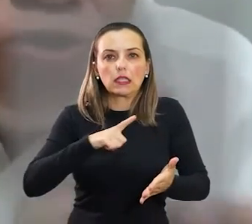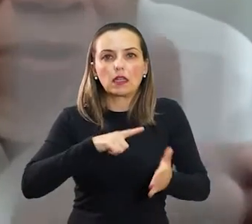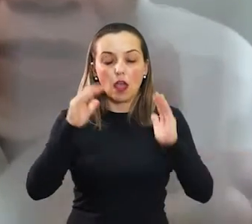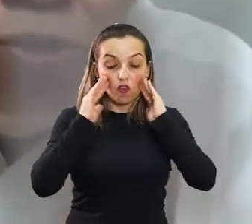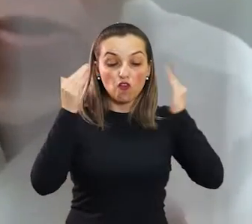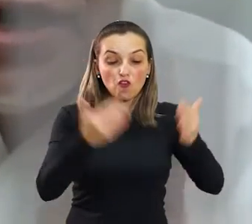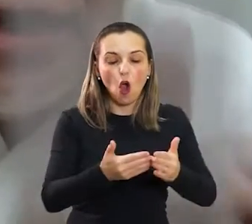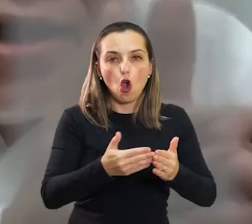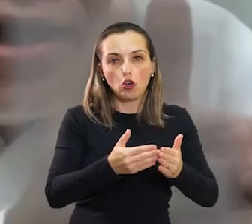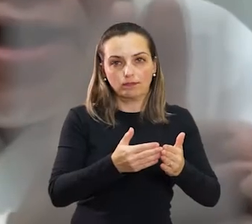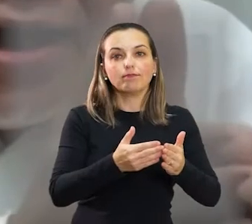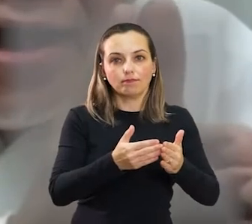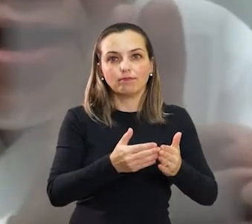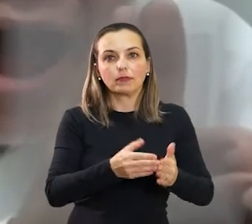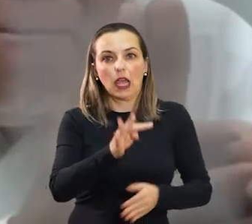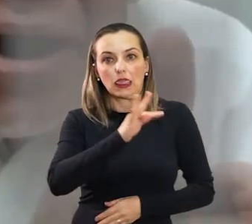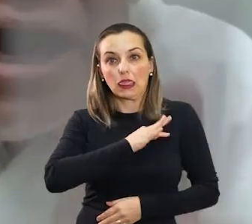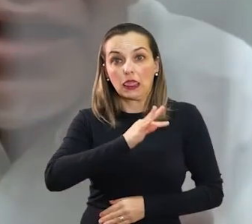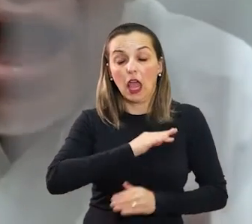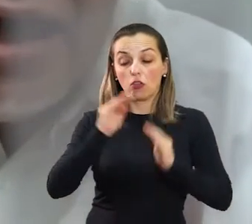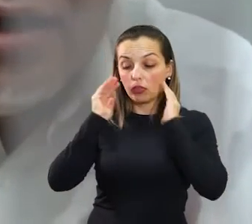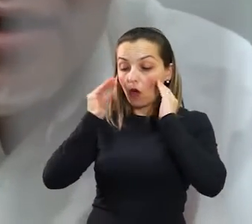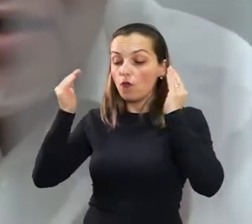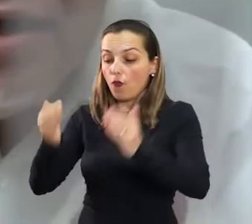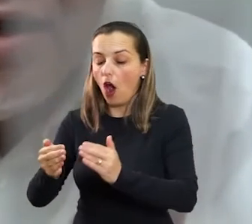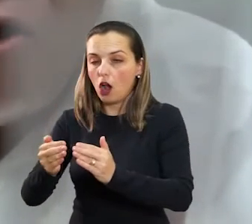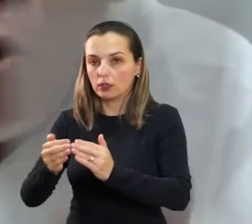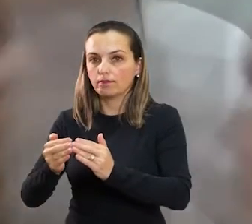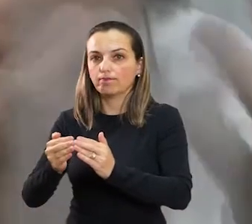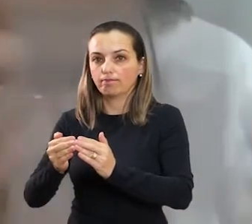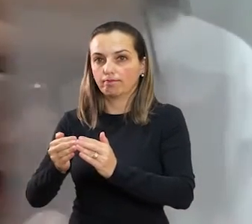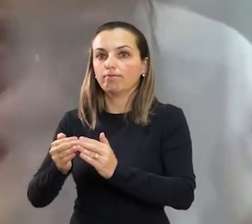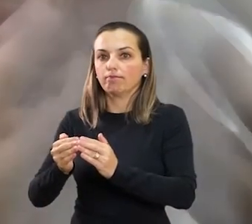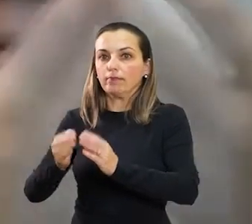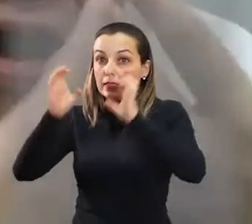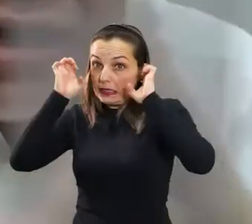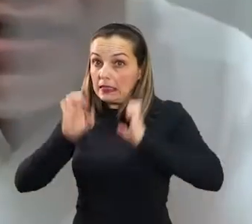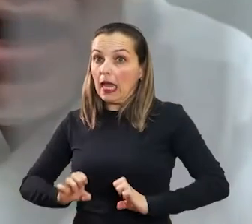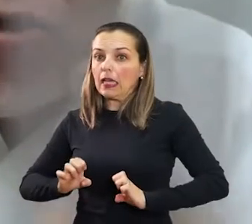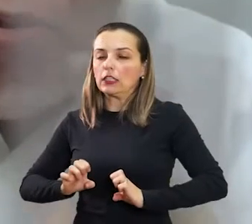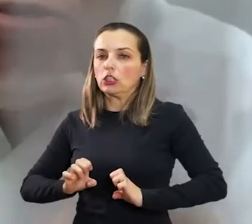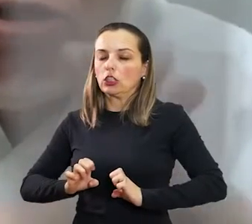juventude aprenda o que é democracia do ponto de vista